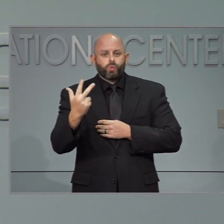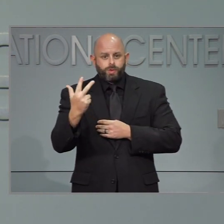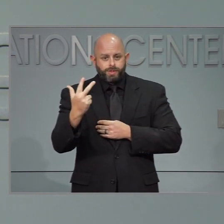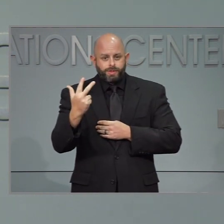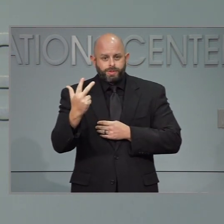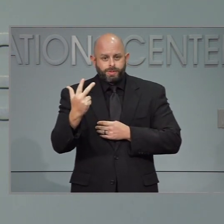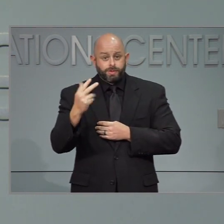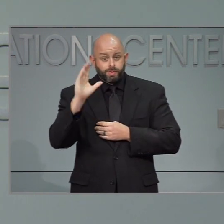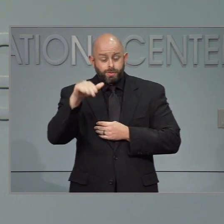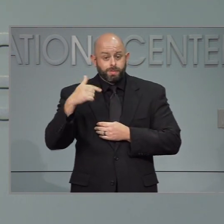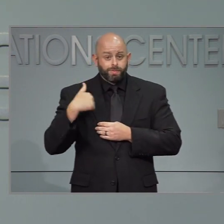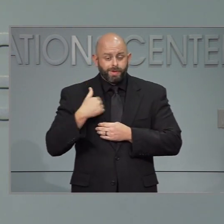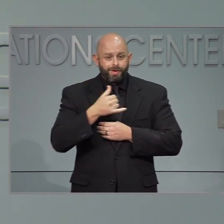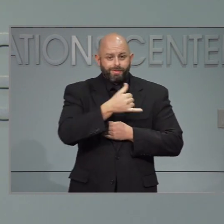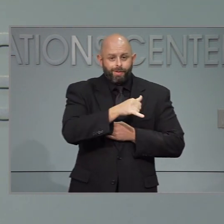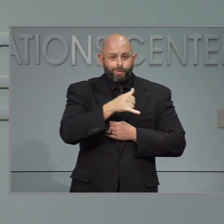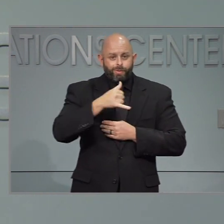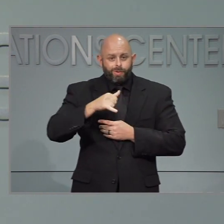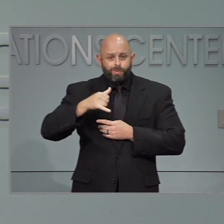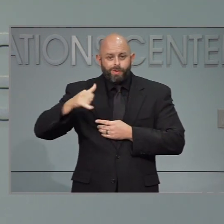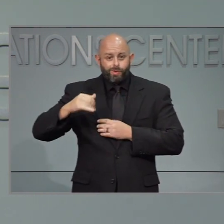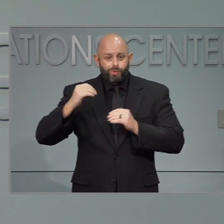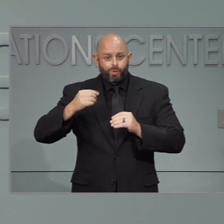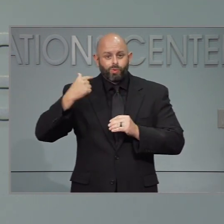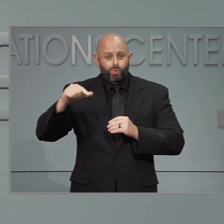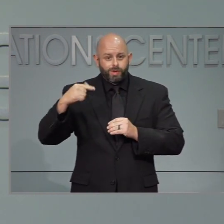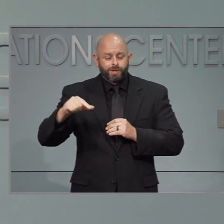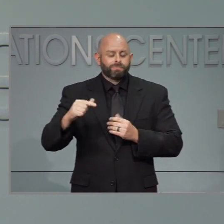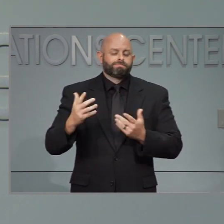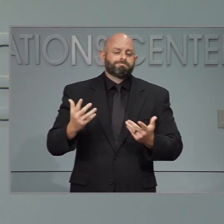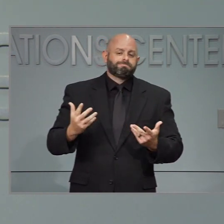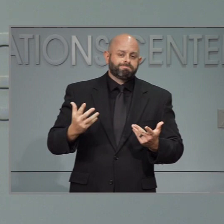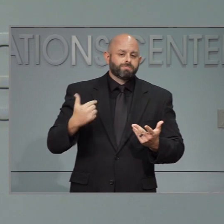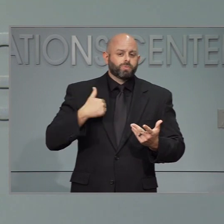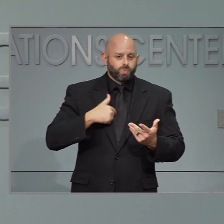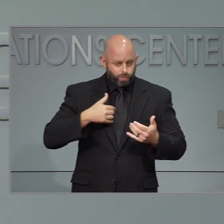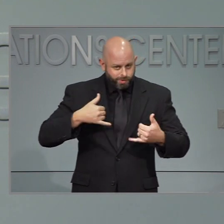esta siguiente fase, con cada tipo de negocio centro que